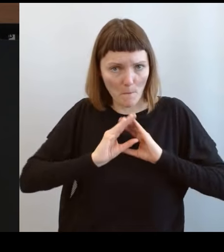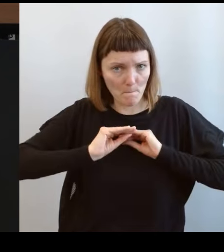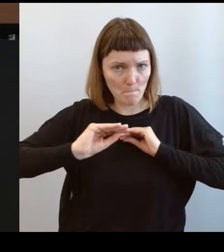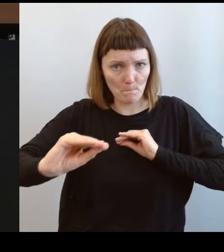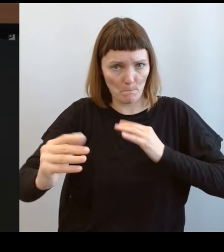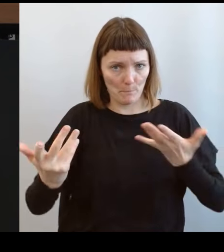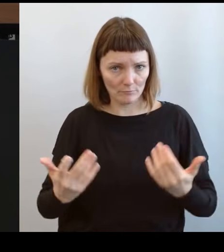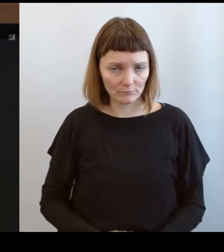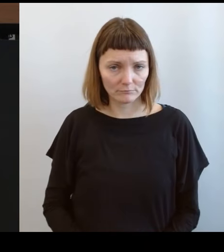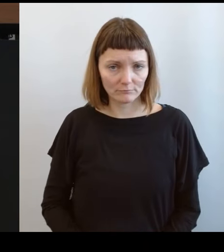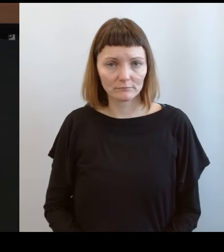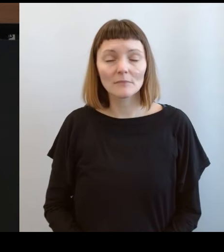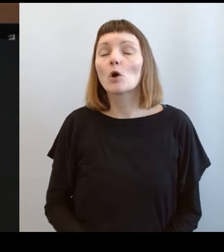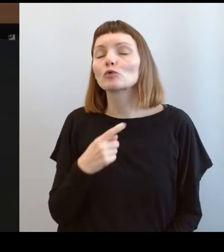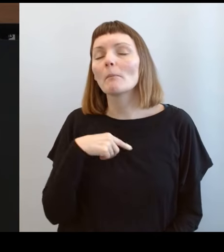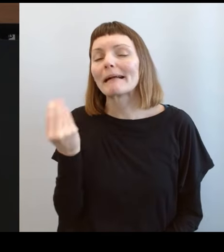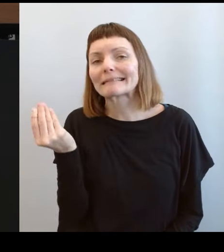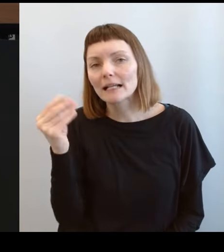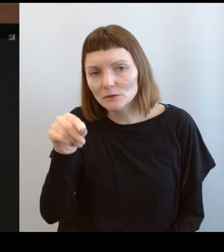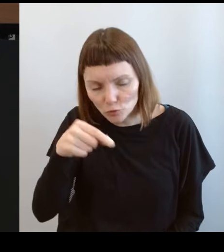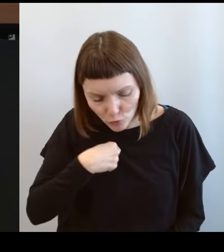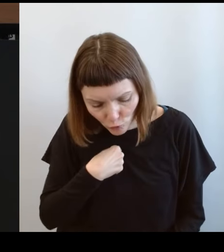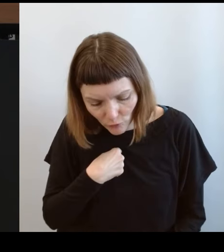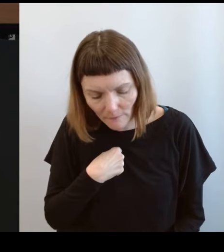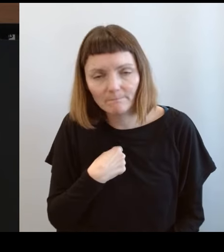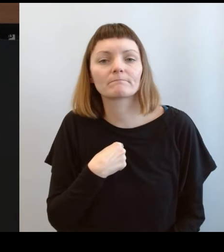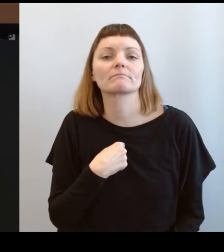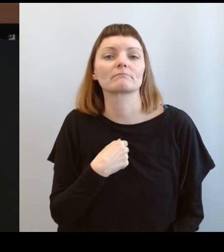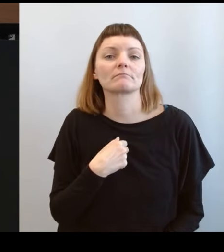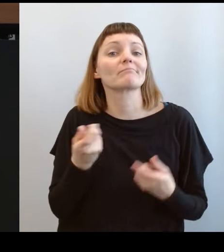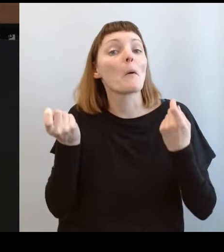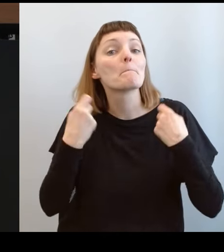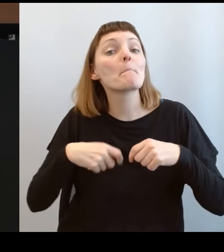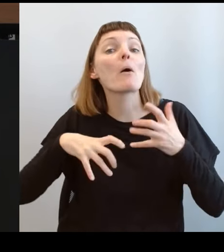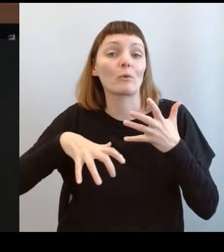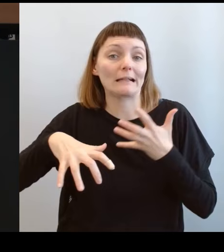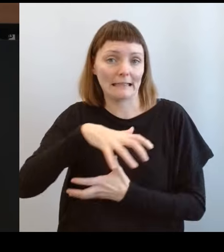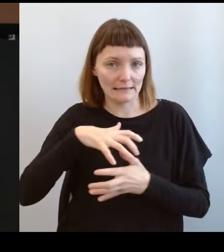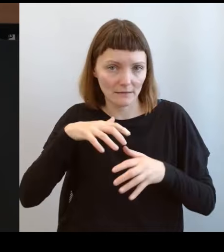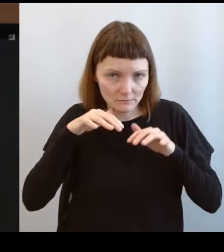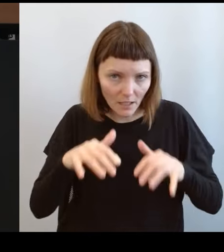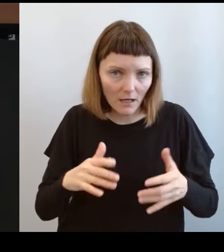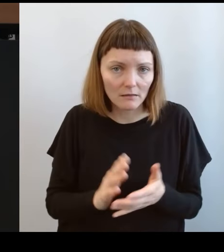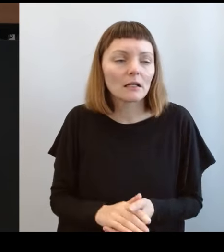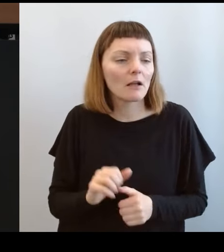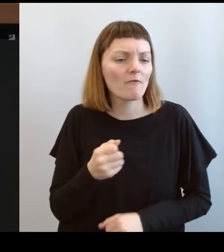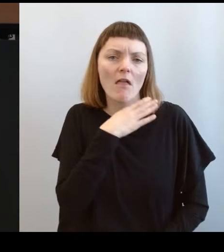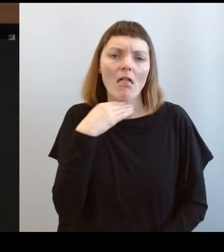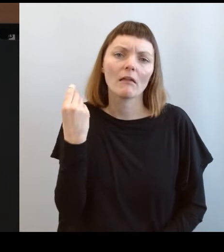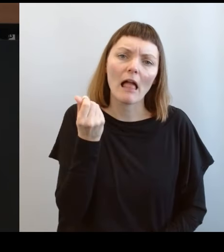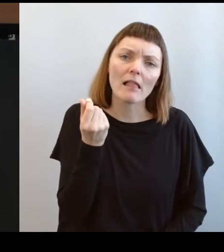nicht nur eine Baukrise. Man kann immer wieder schön viel Geld wie die CDU vom Bund fordern, für eine Neubauprogramm, Ihnen allen